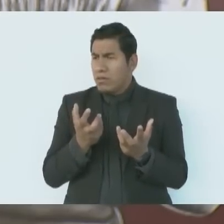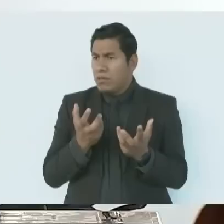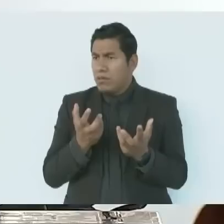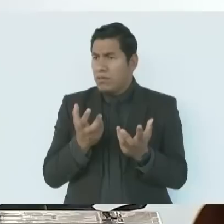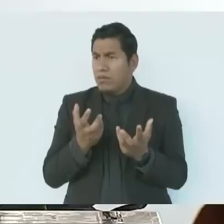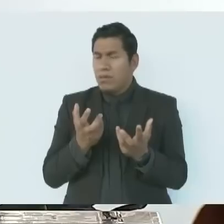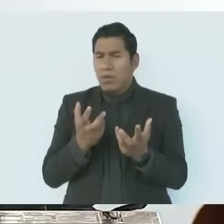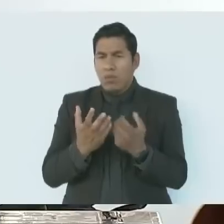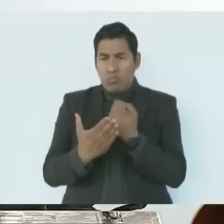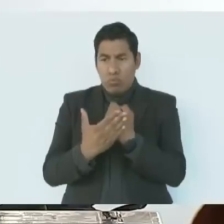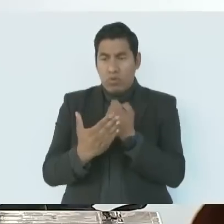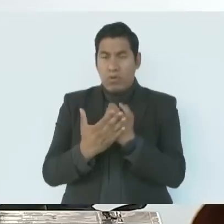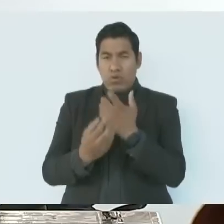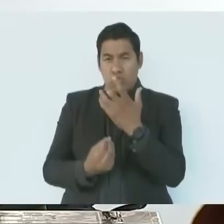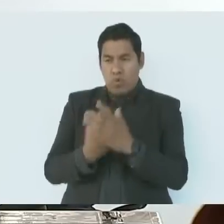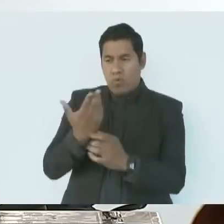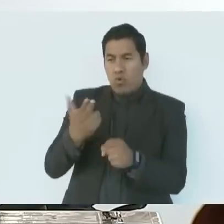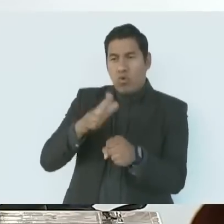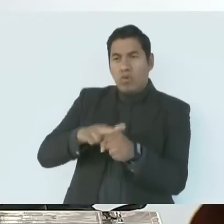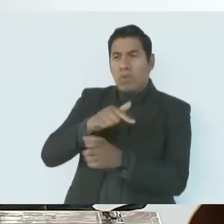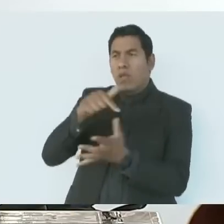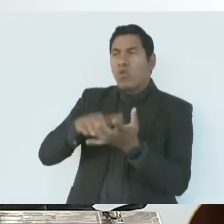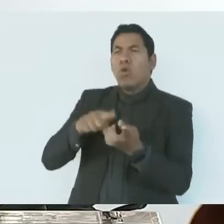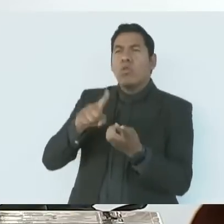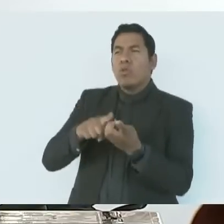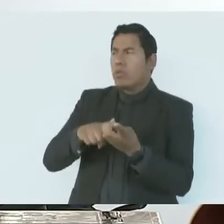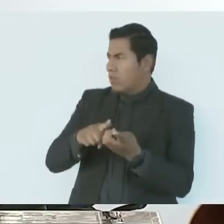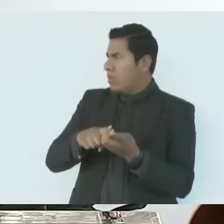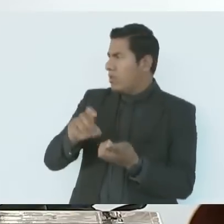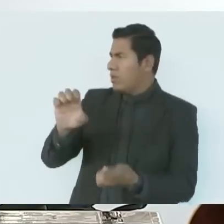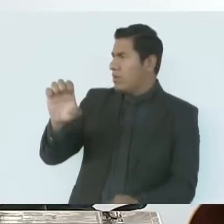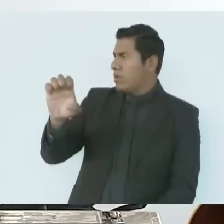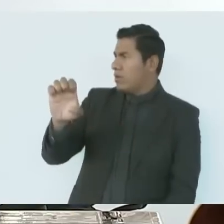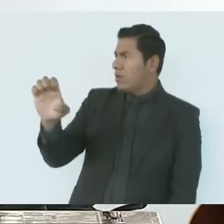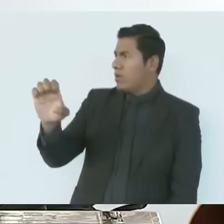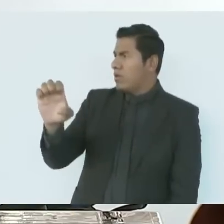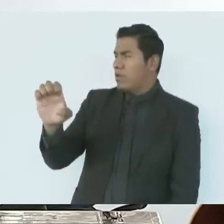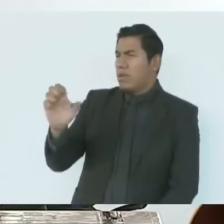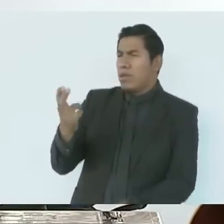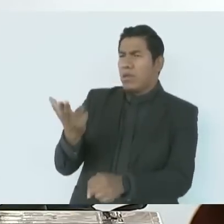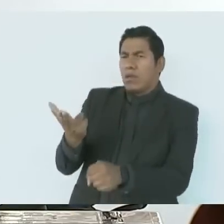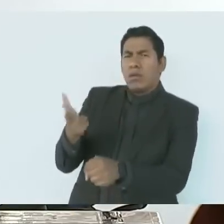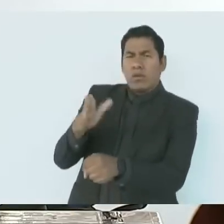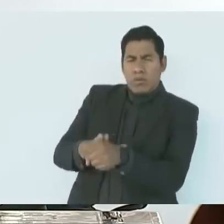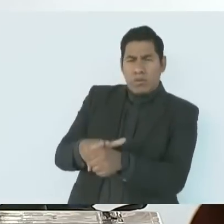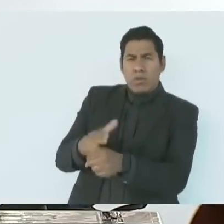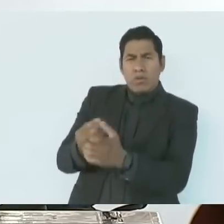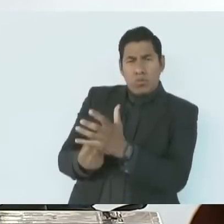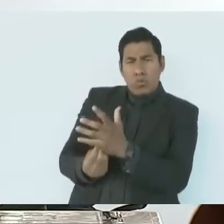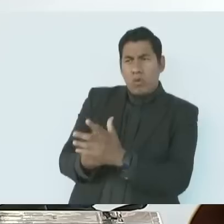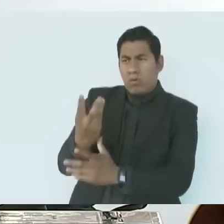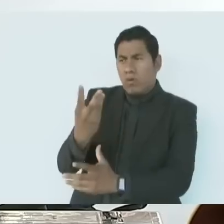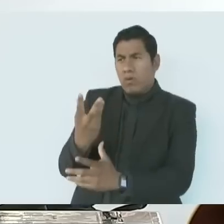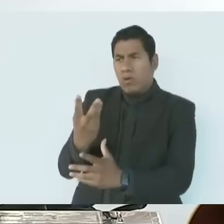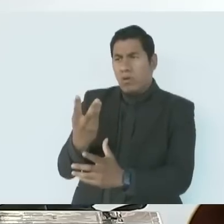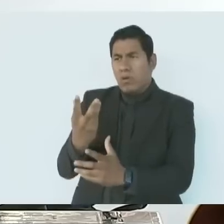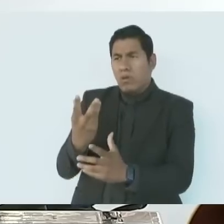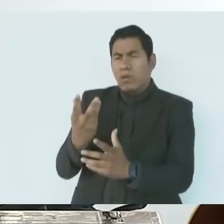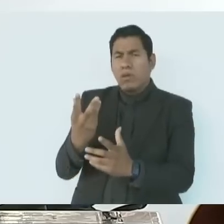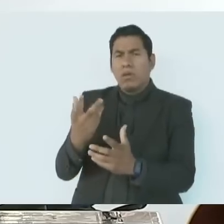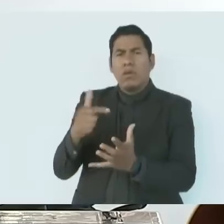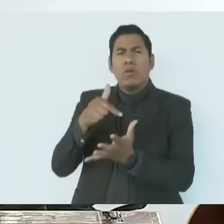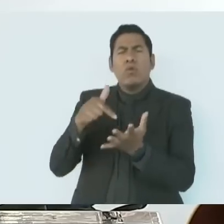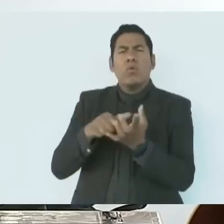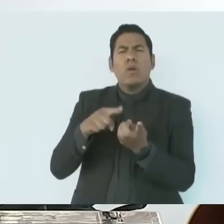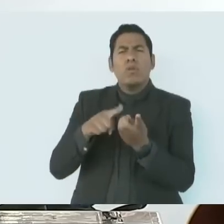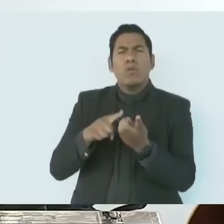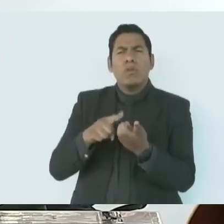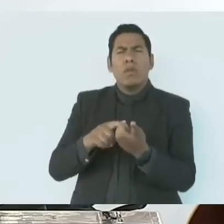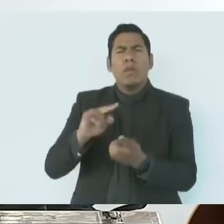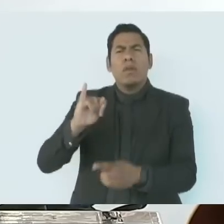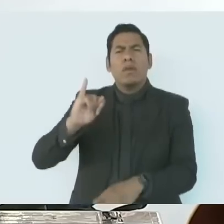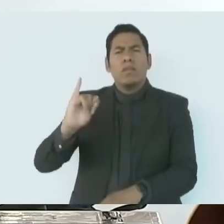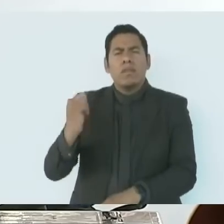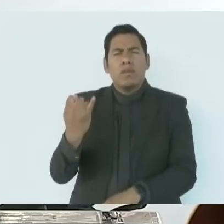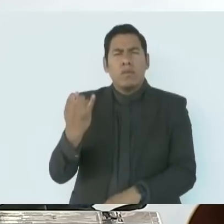importante vamos a hacer un bypass en la carretera de Tijuana encenada que muchas veces tiene